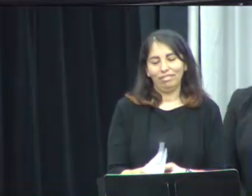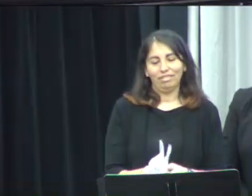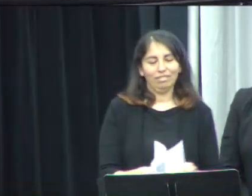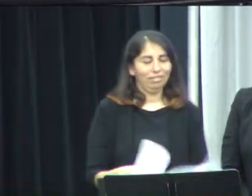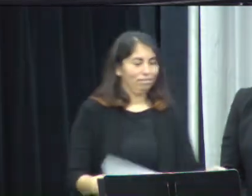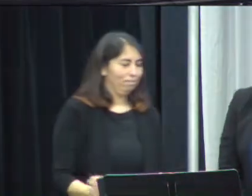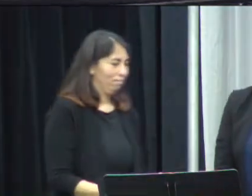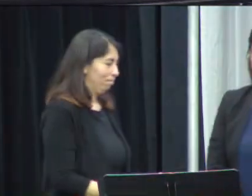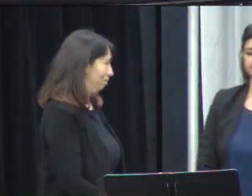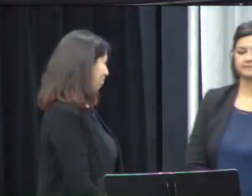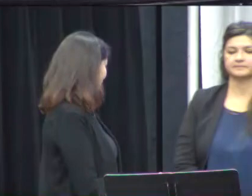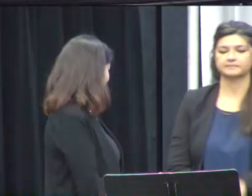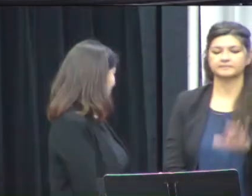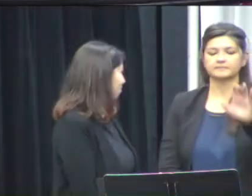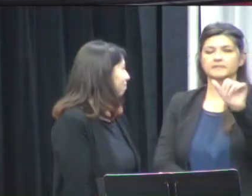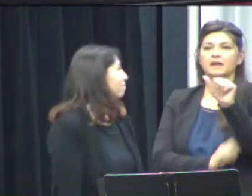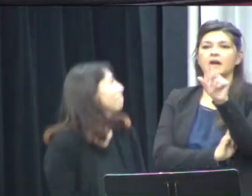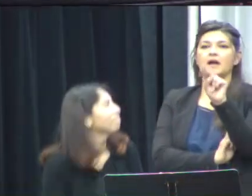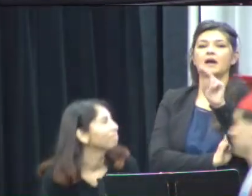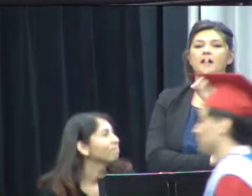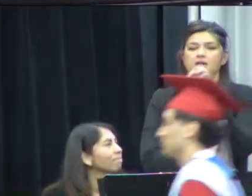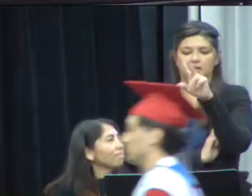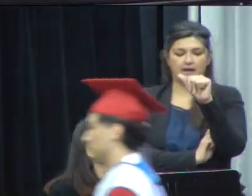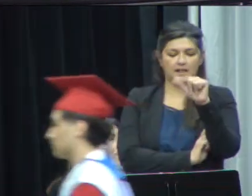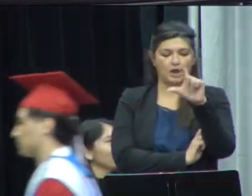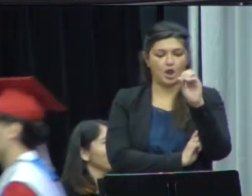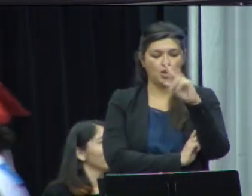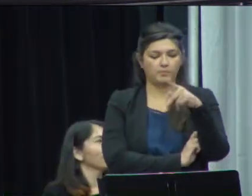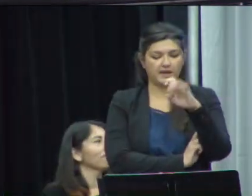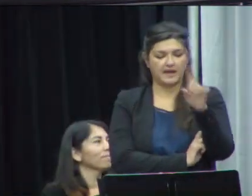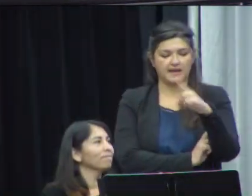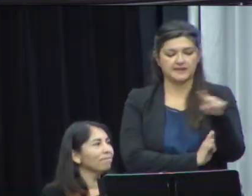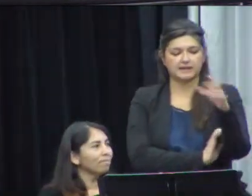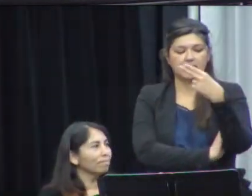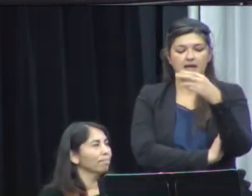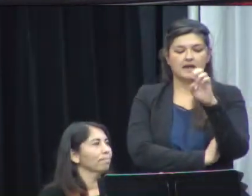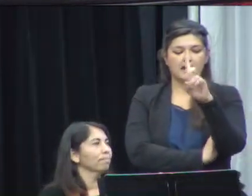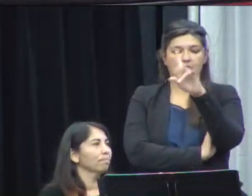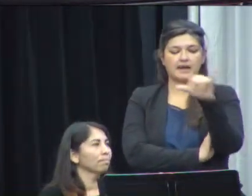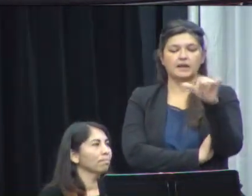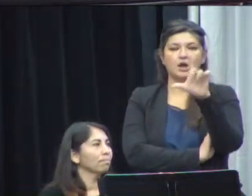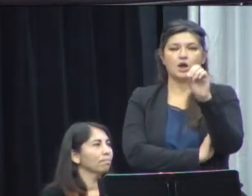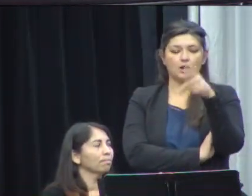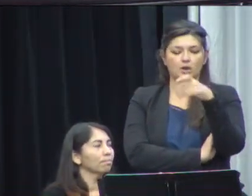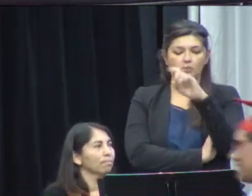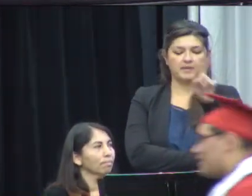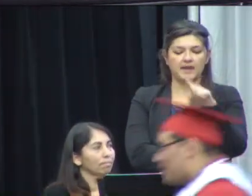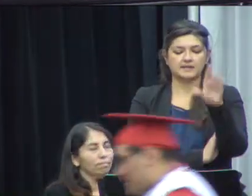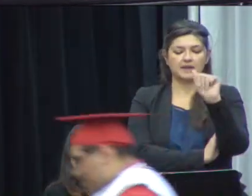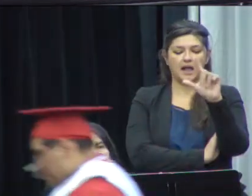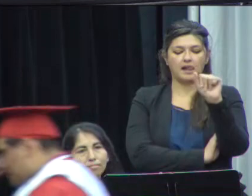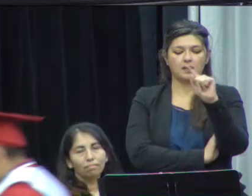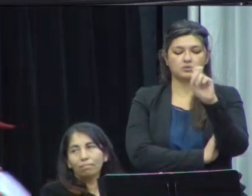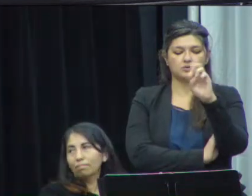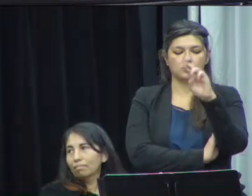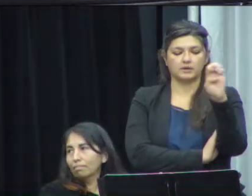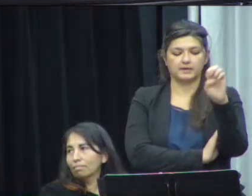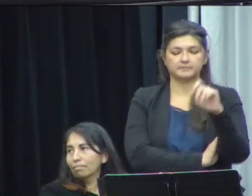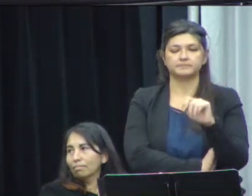Andrea Lopez. (audience applauds) Heidi Lopez-Alatore. (audience applauds)